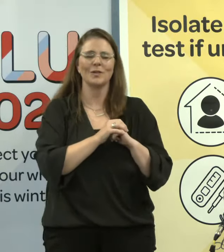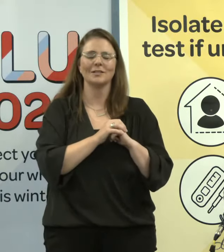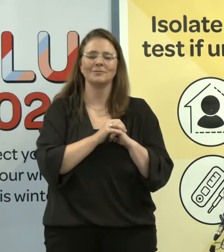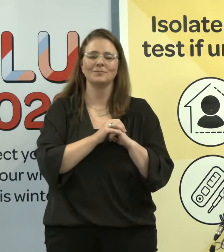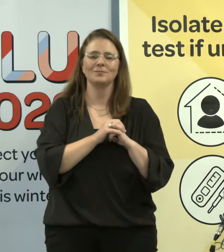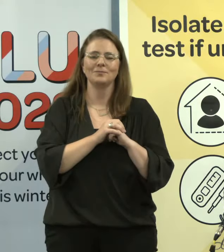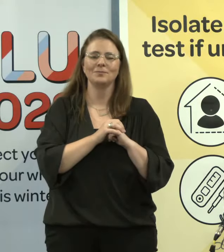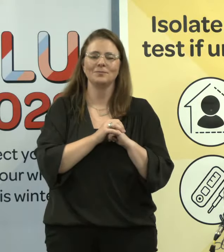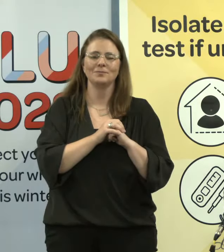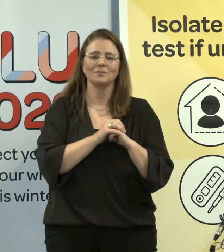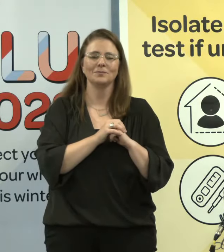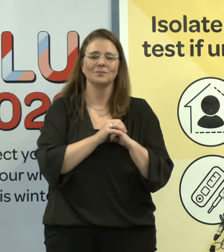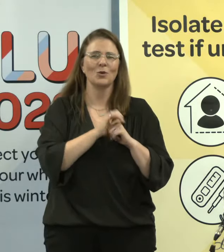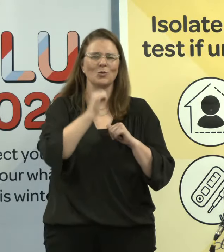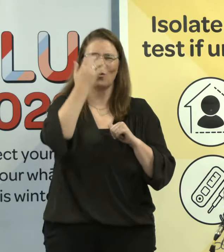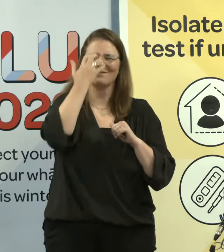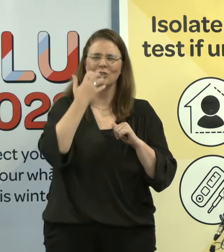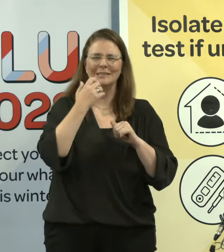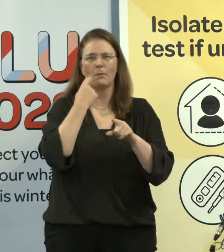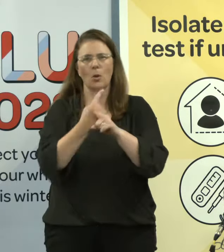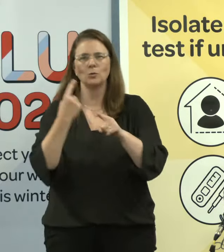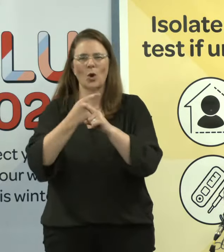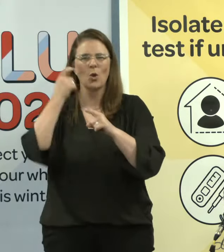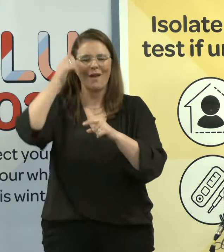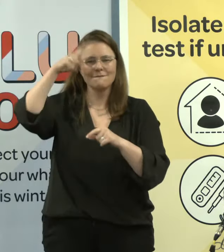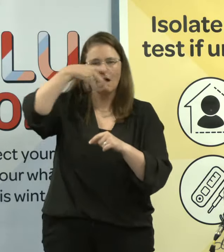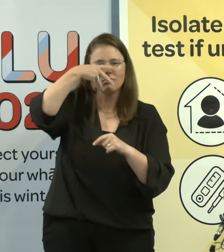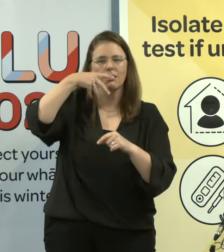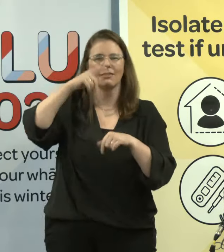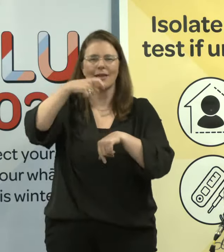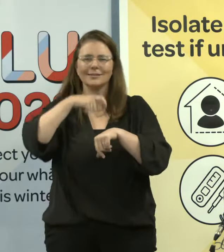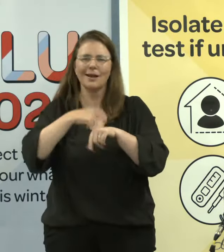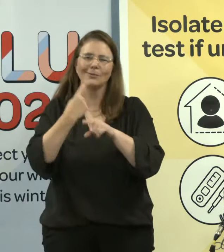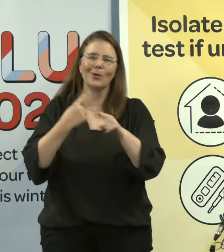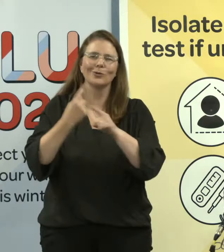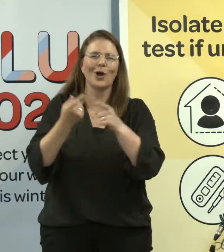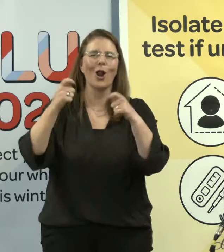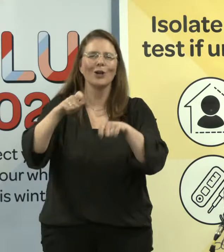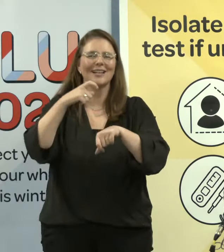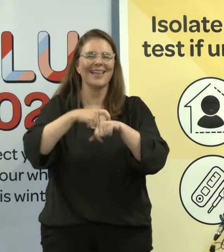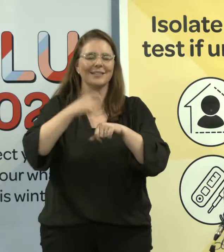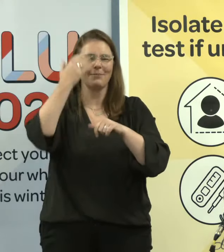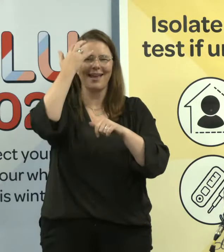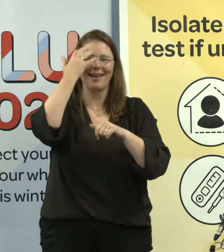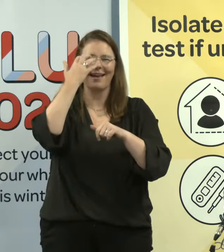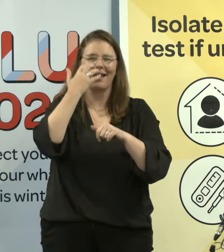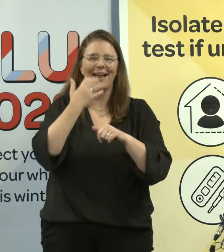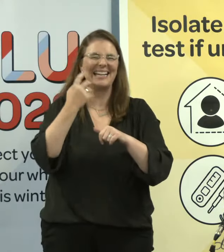noho koe hei kanohi e mohiotia